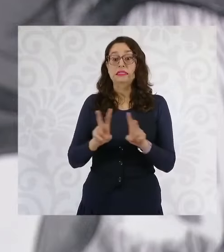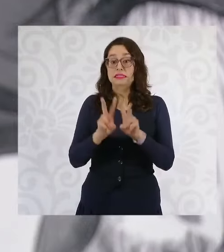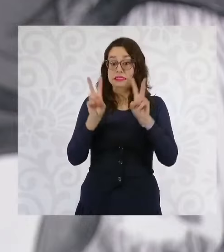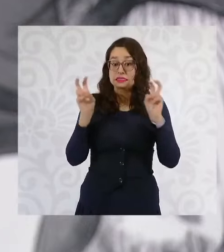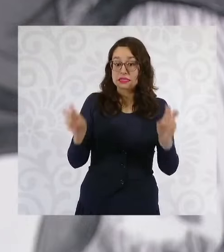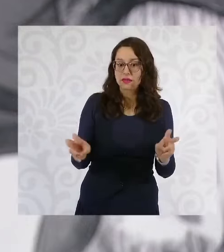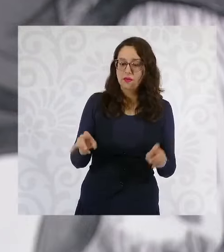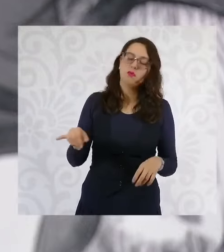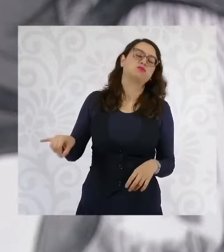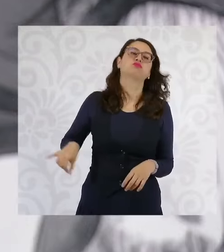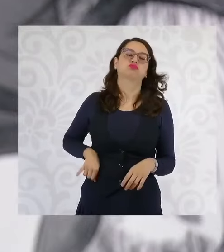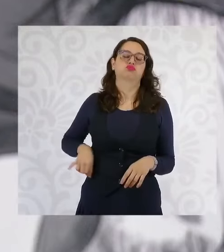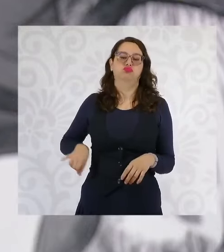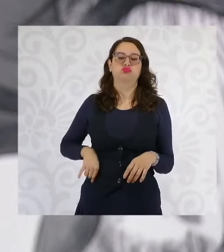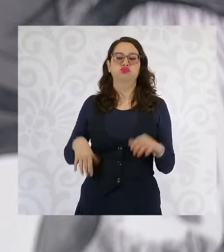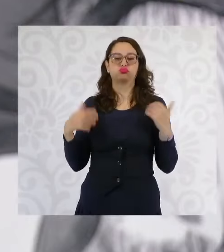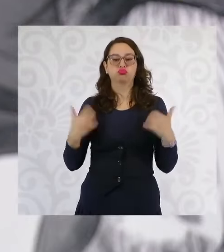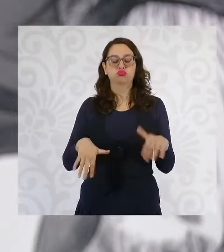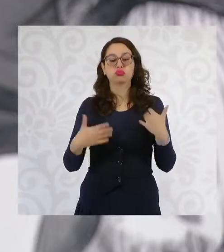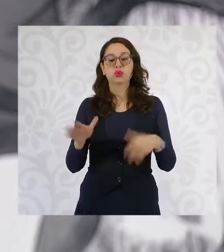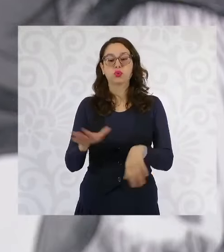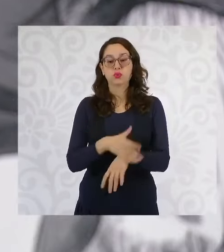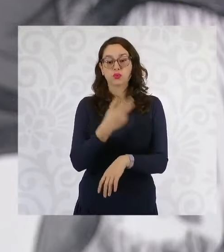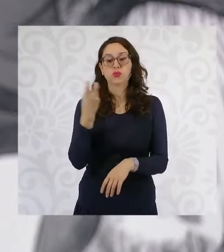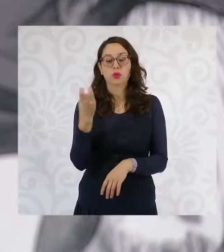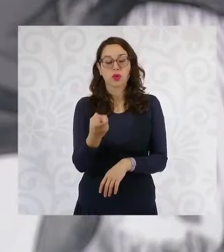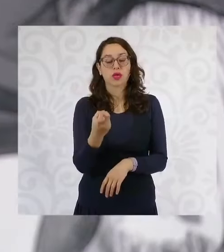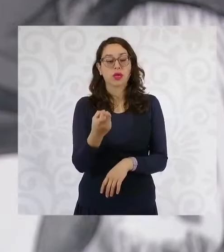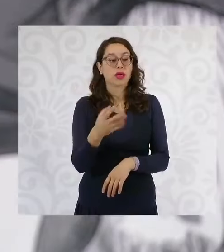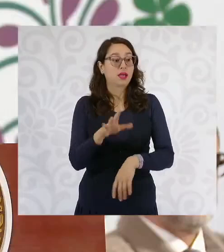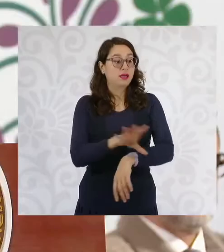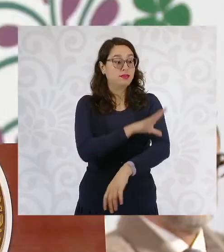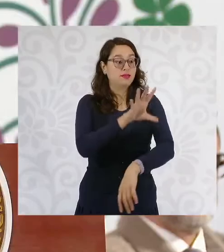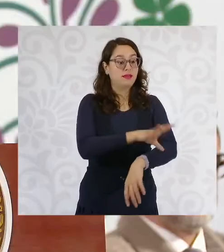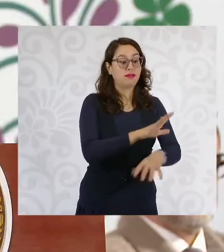para la presidenta ya que contribuye a la transición energética y el cuidado del medio